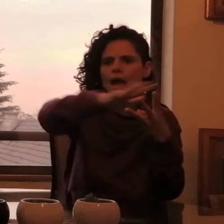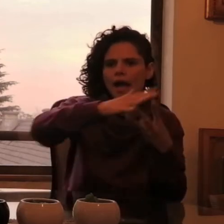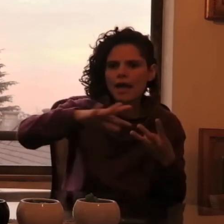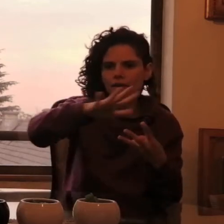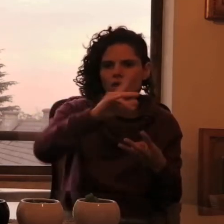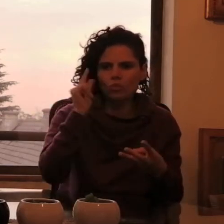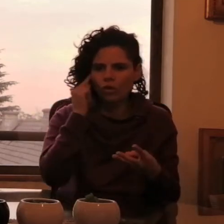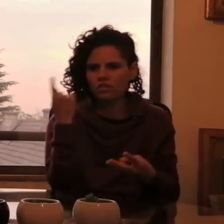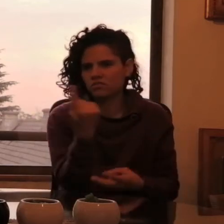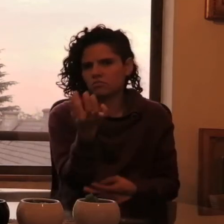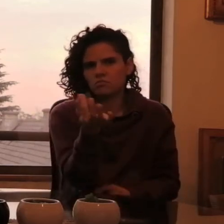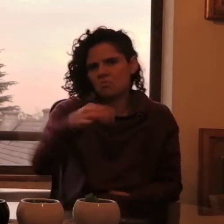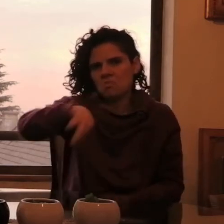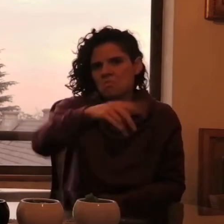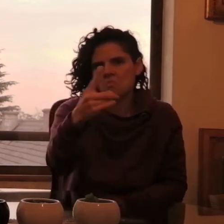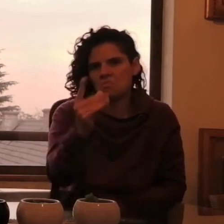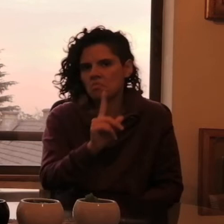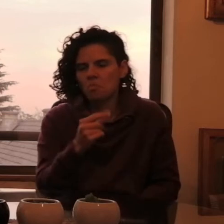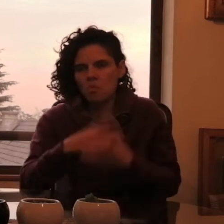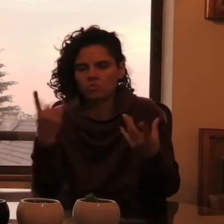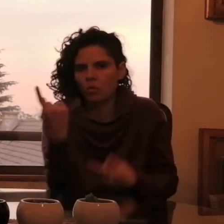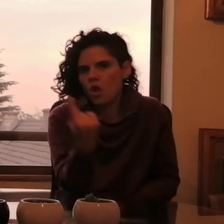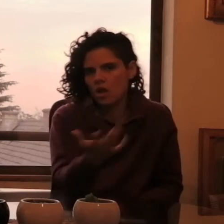una mujer a cargo - claro - tenís como que empezar a controlar dar